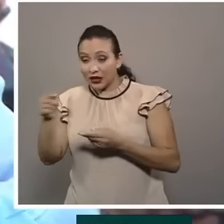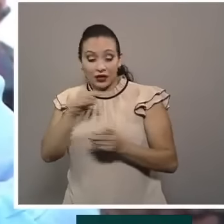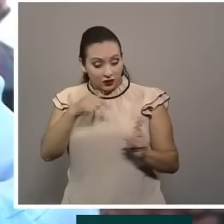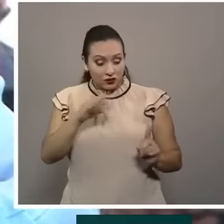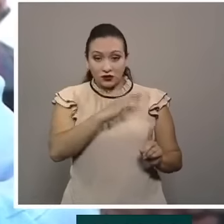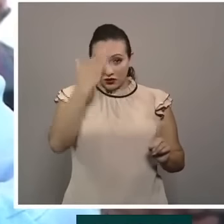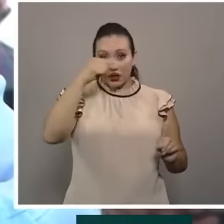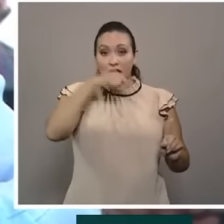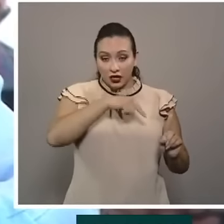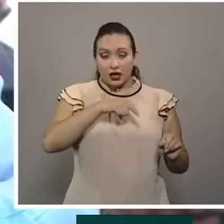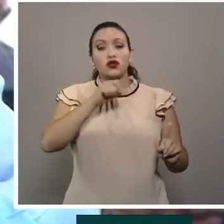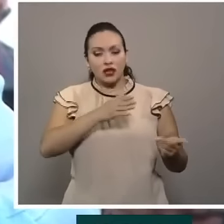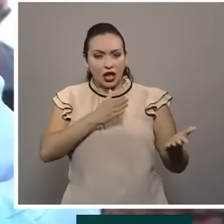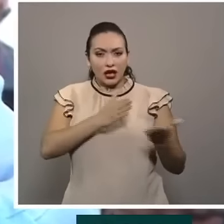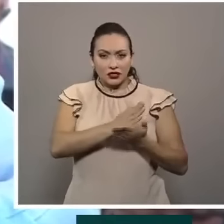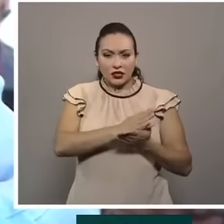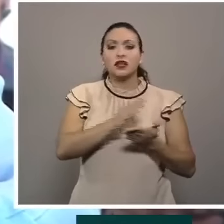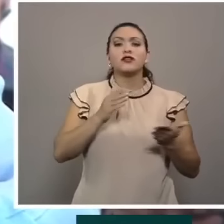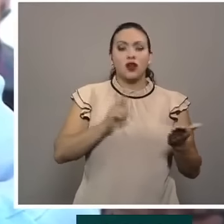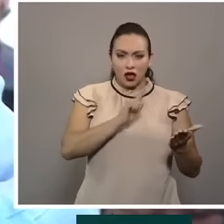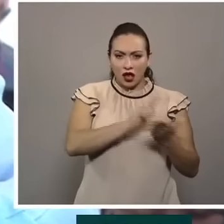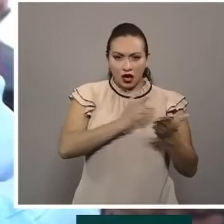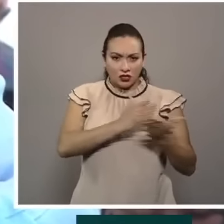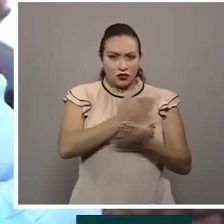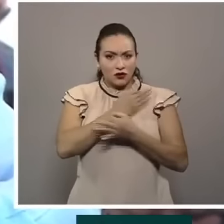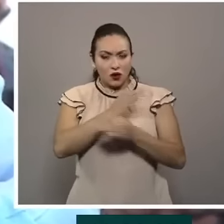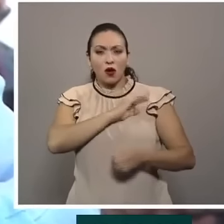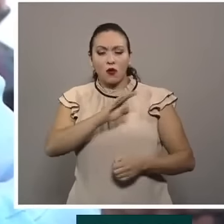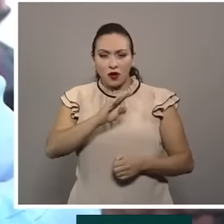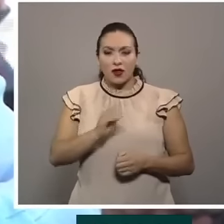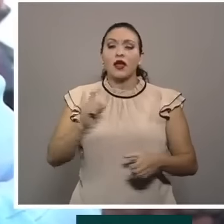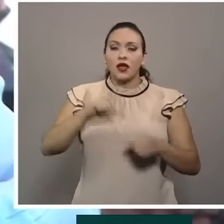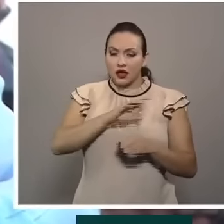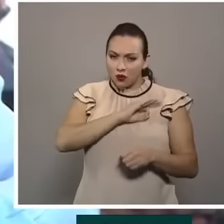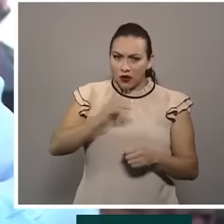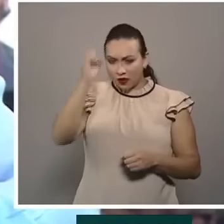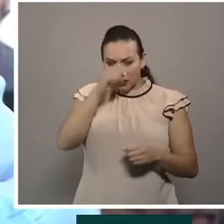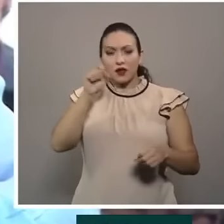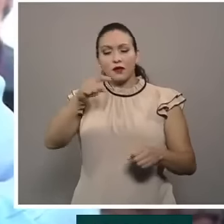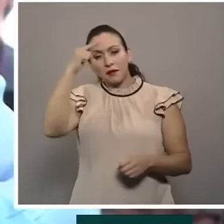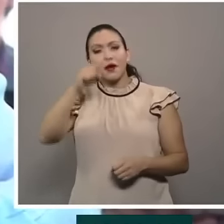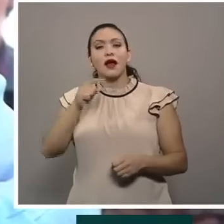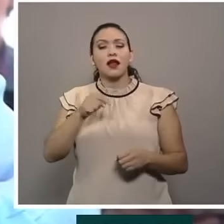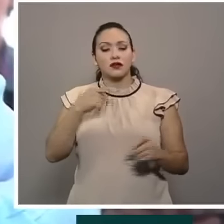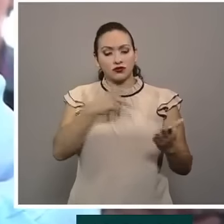de derecho público y y entidad de interés público en ejercicios de sus derechos de autonomía, libre